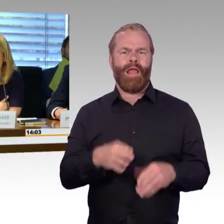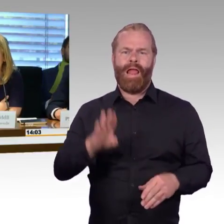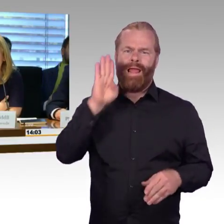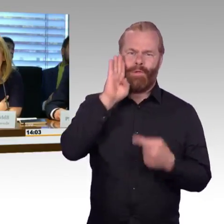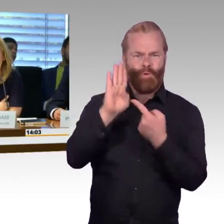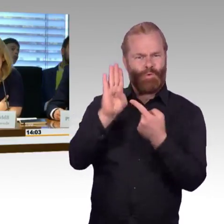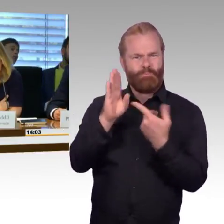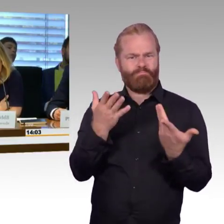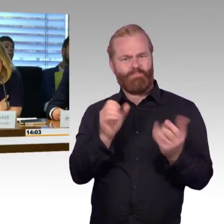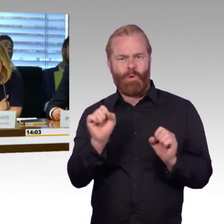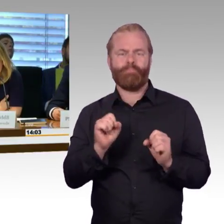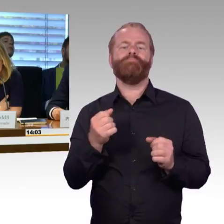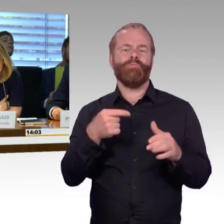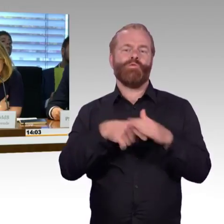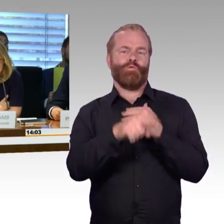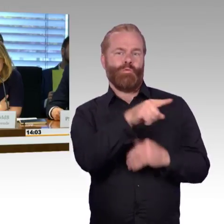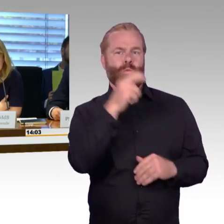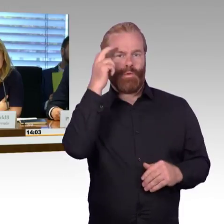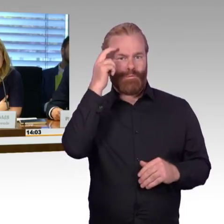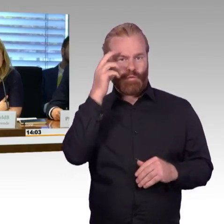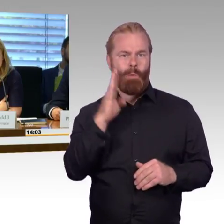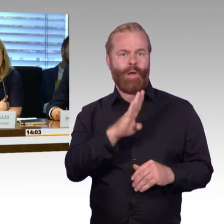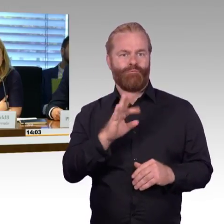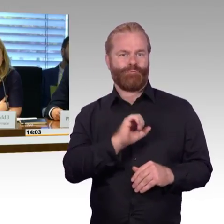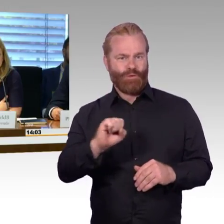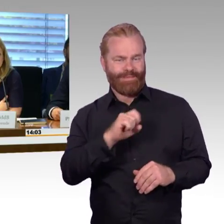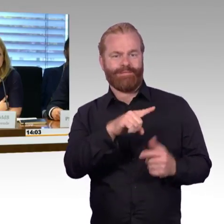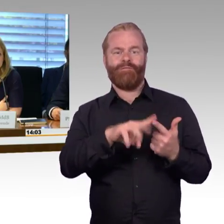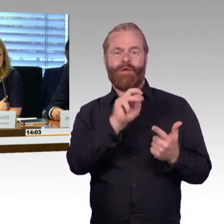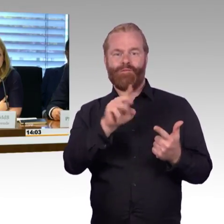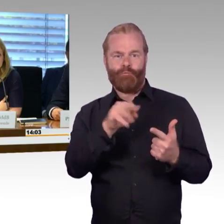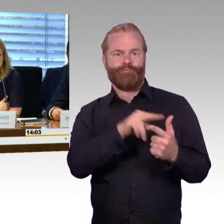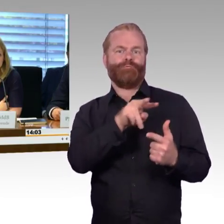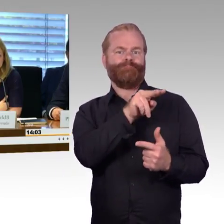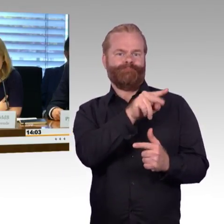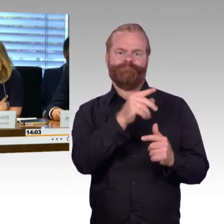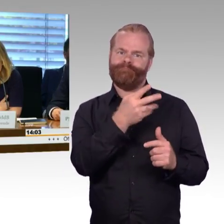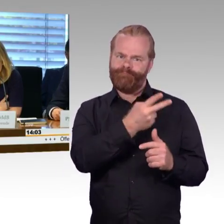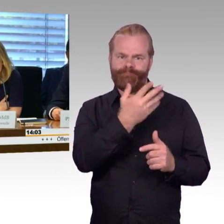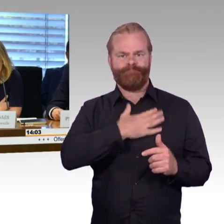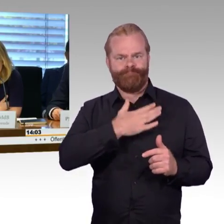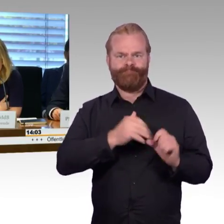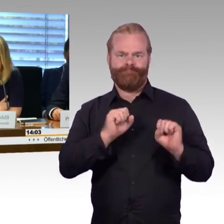Bundestagspräsidenten Herrn Dr.Wolfgang Schäuble gewendet haben und über ihre Erfahrungen mit der Deutsche Bahn AG